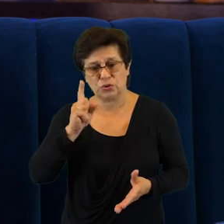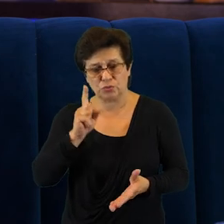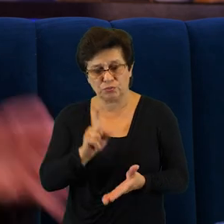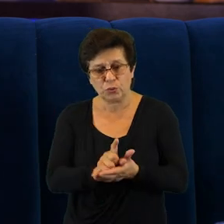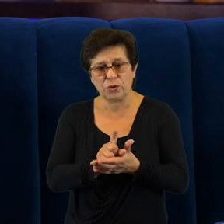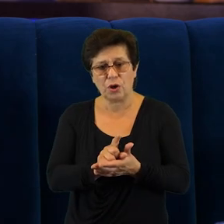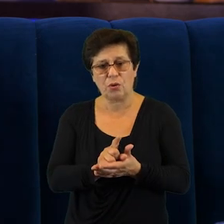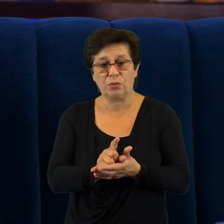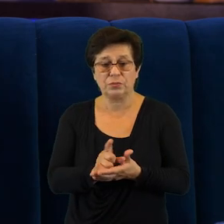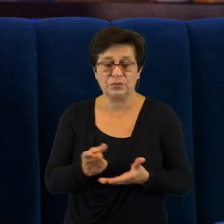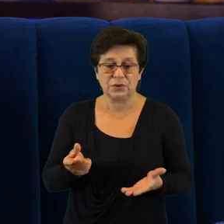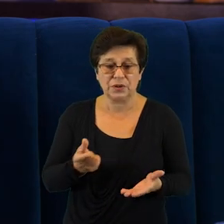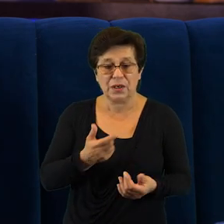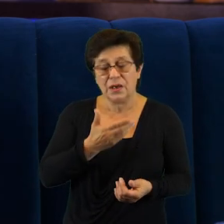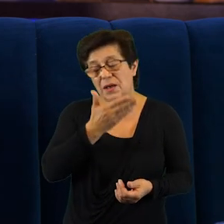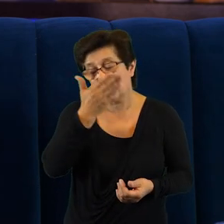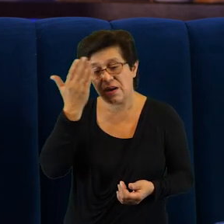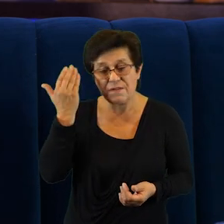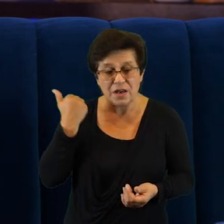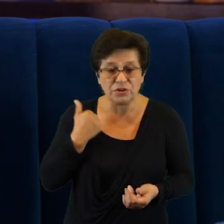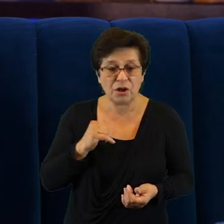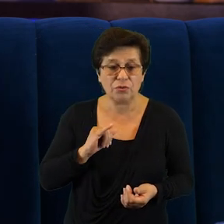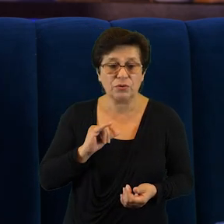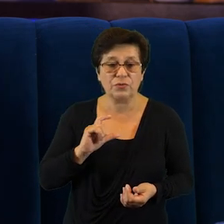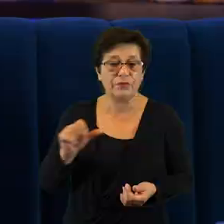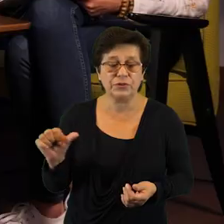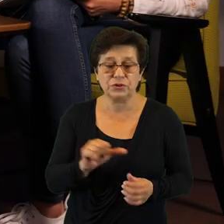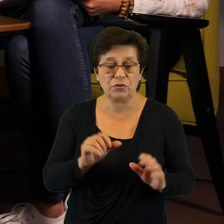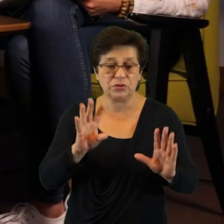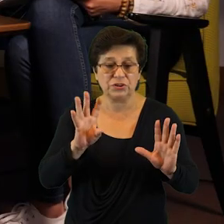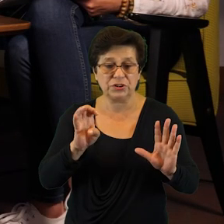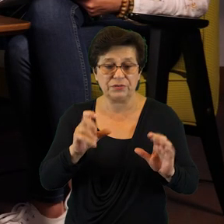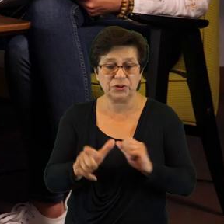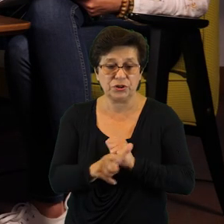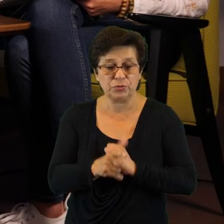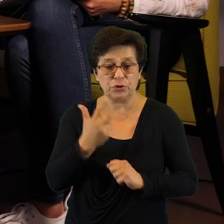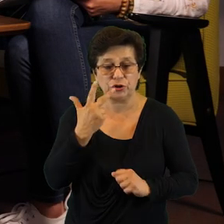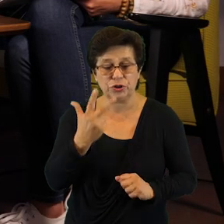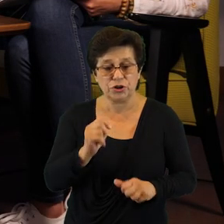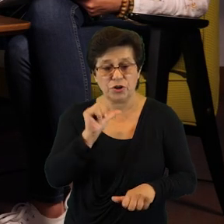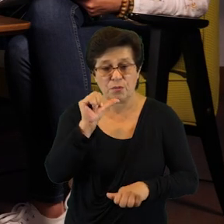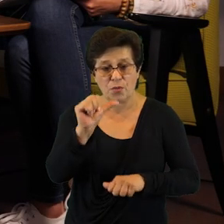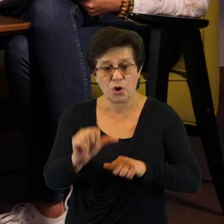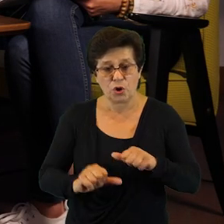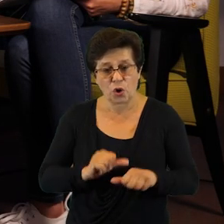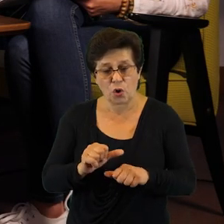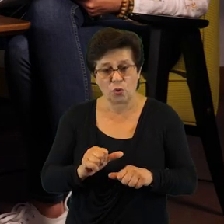nie wiedział przecież, że taki będzie jego los, w 1973 roku wydać kanon swojej poezji.